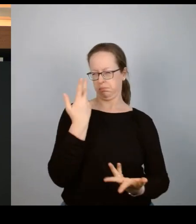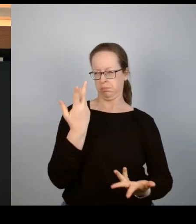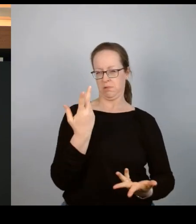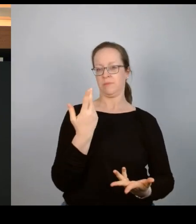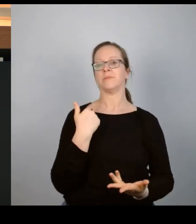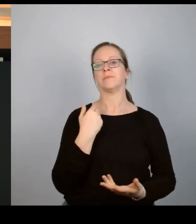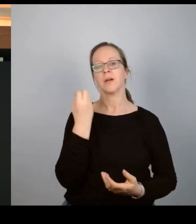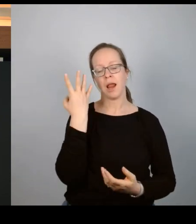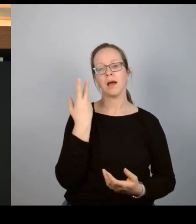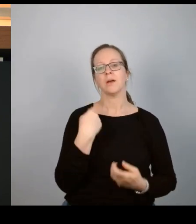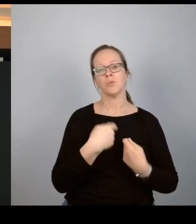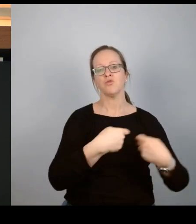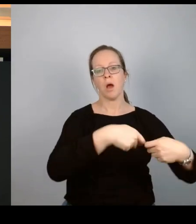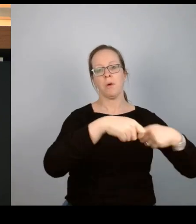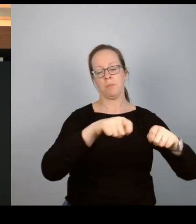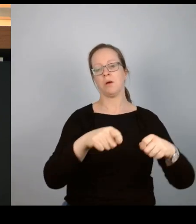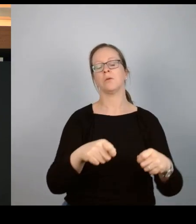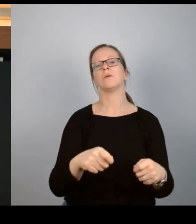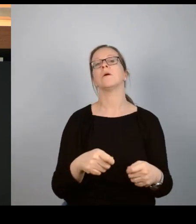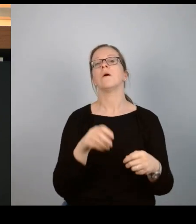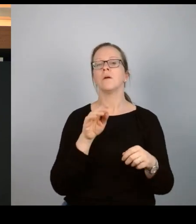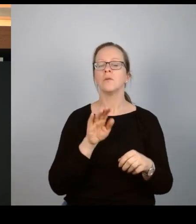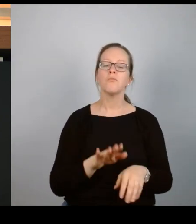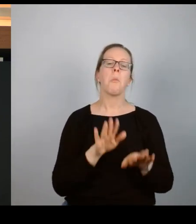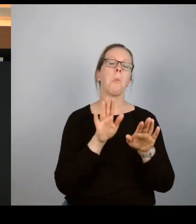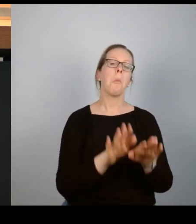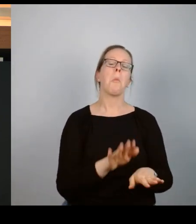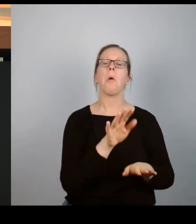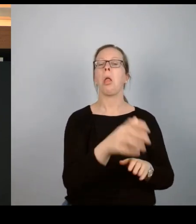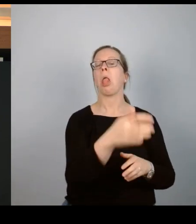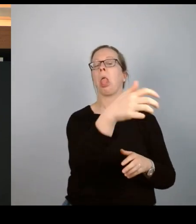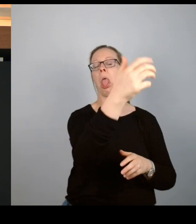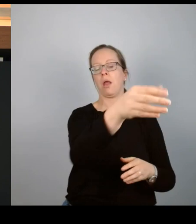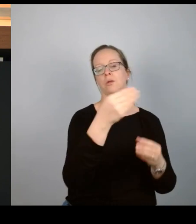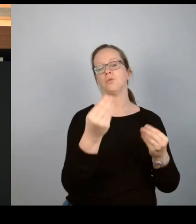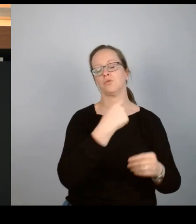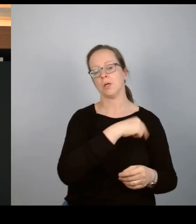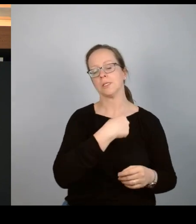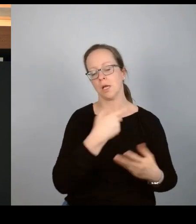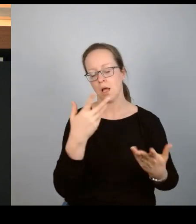Man baut so wenig Stellplätze oder baut sich sogar zurück? Sollen die Menschen, die Berliner doch